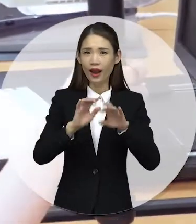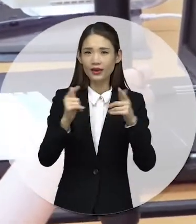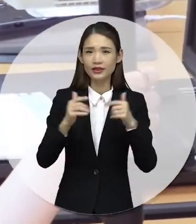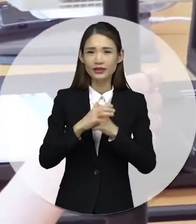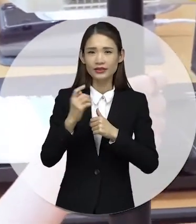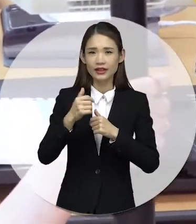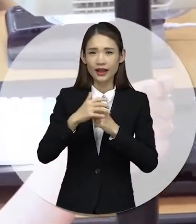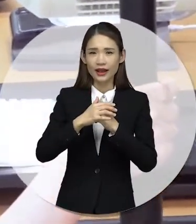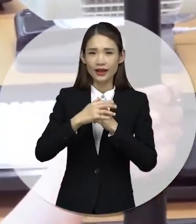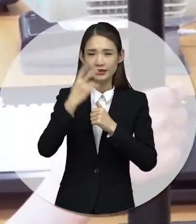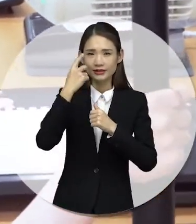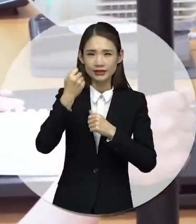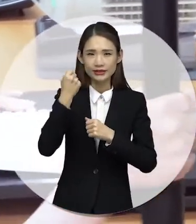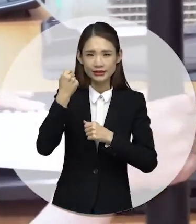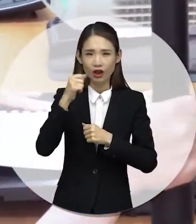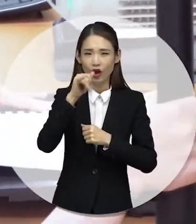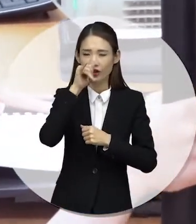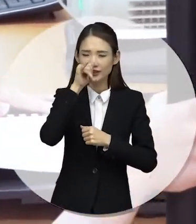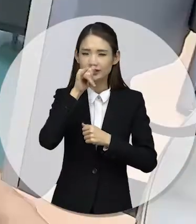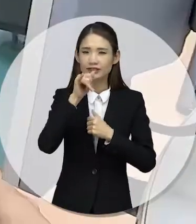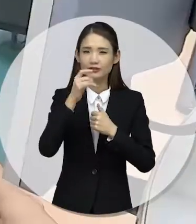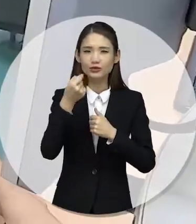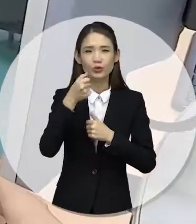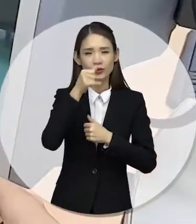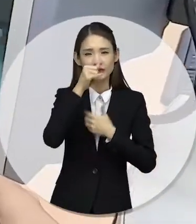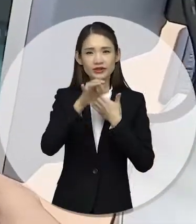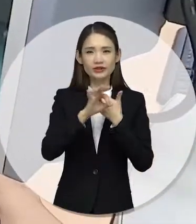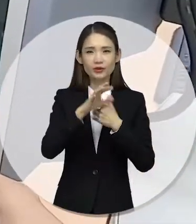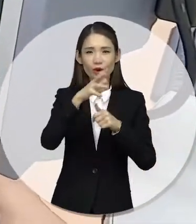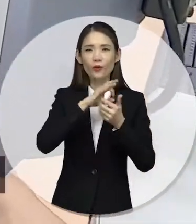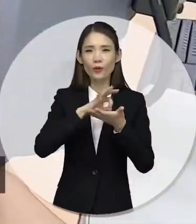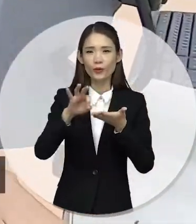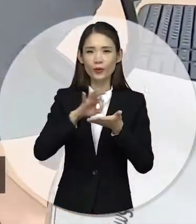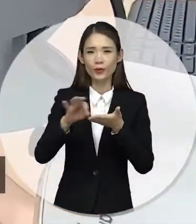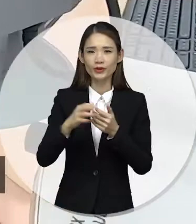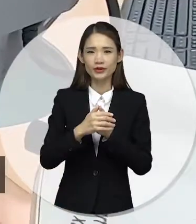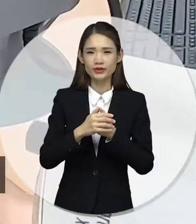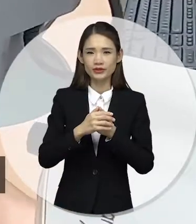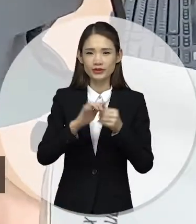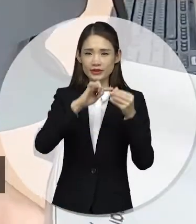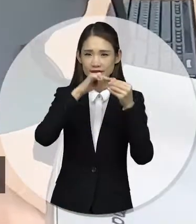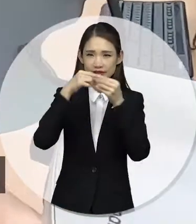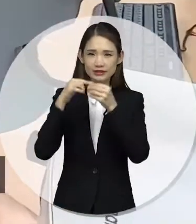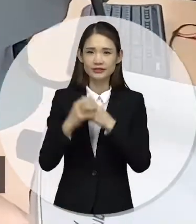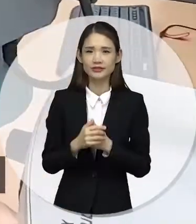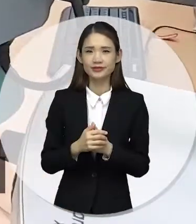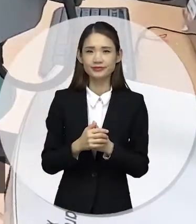이거는 약간의 시력이 남아 있는 시각장애인들이 활용하는 거야, 글자를.